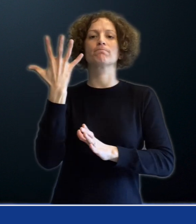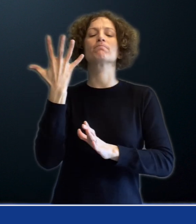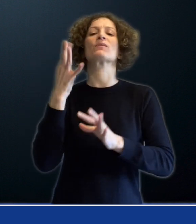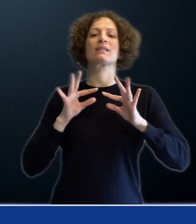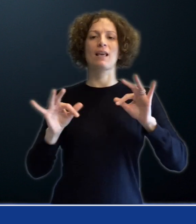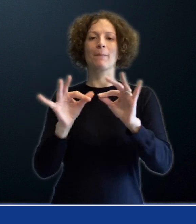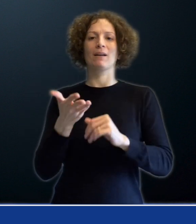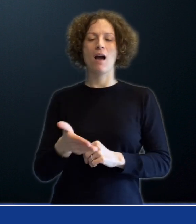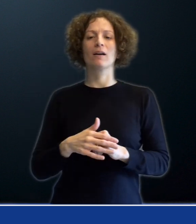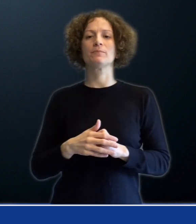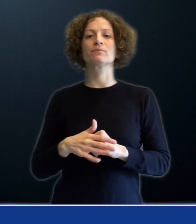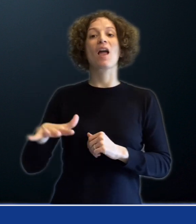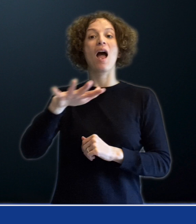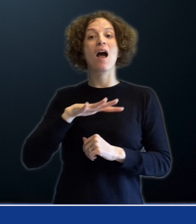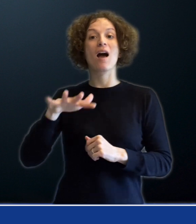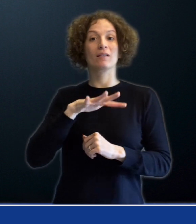È da qui che nasce l'idea dei seminari;